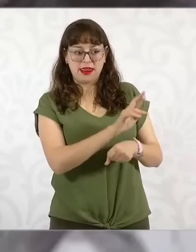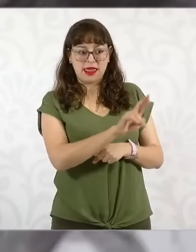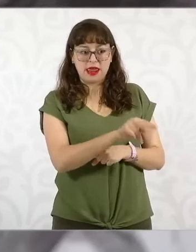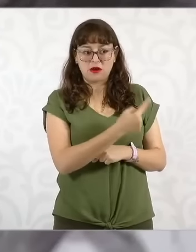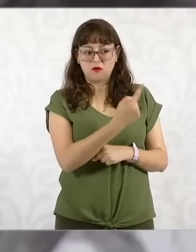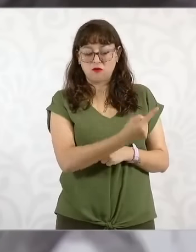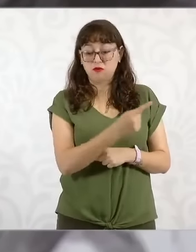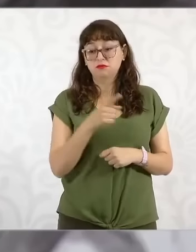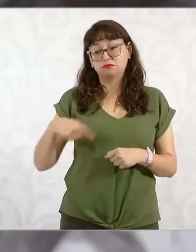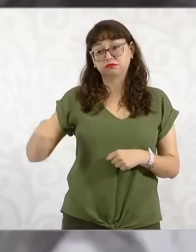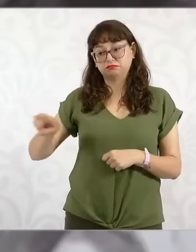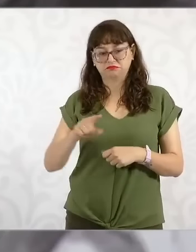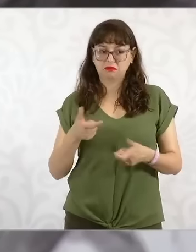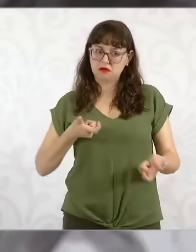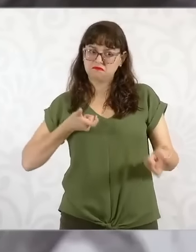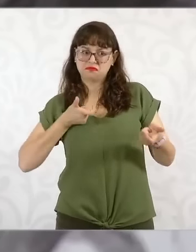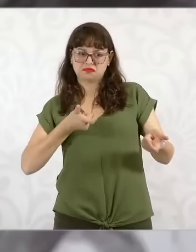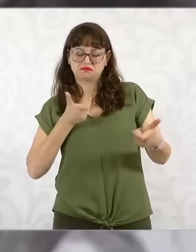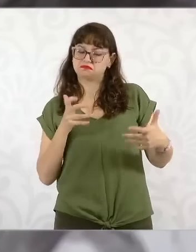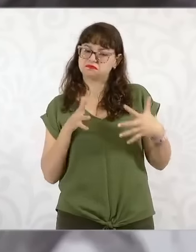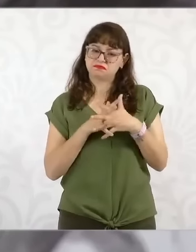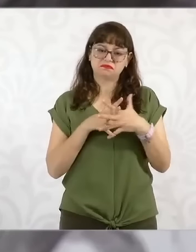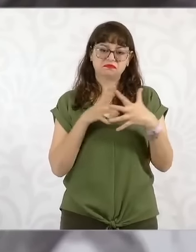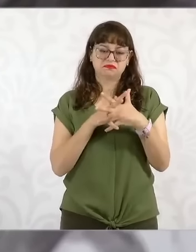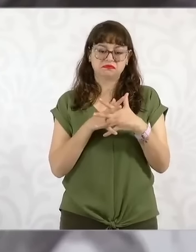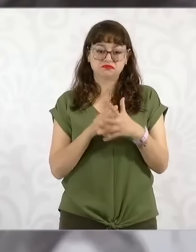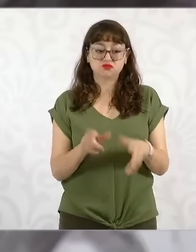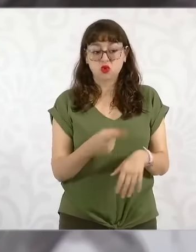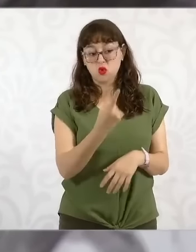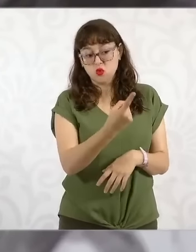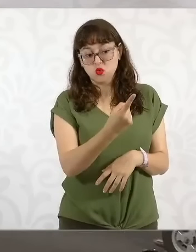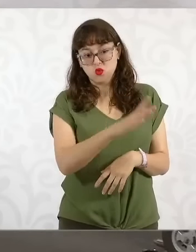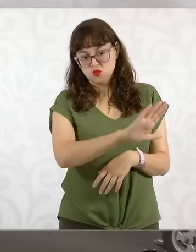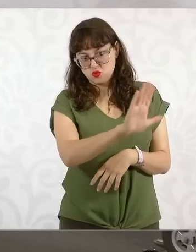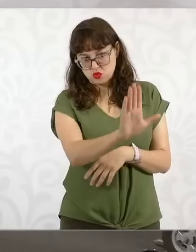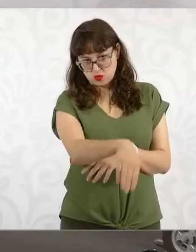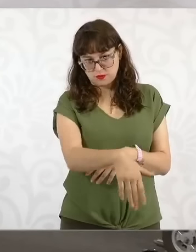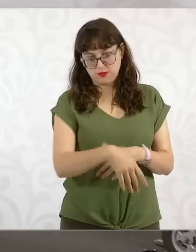la agresión derivado en un enfrentamiento donde uno de los agresores perdió la vida.